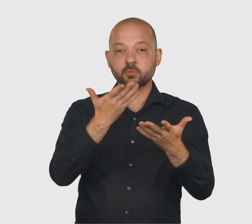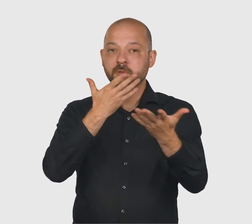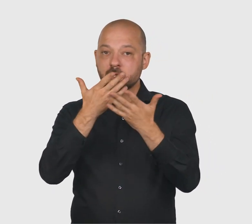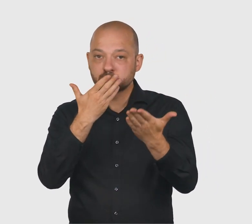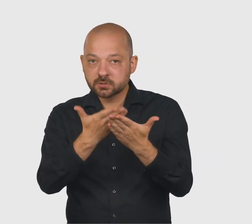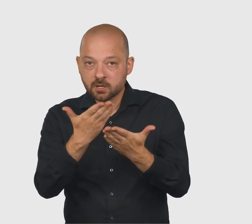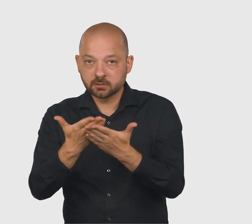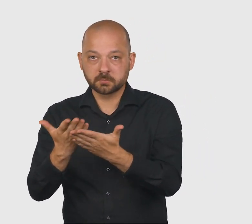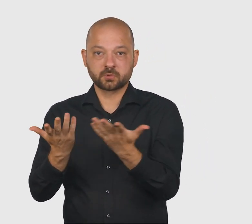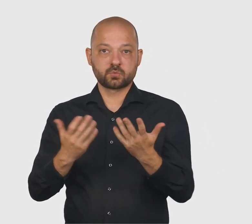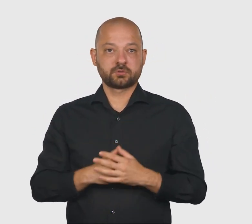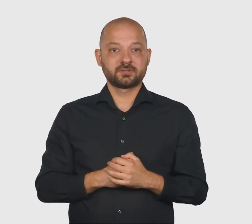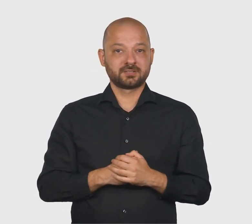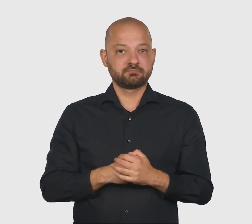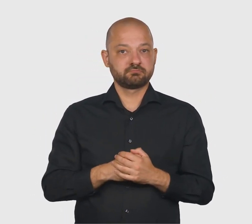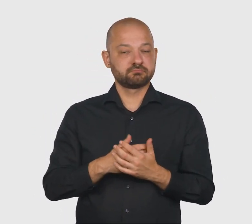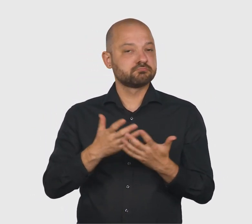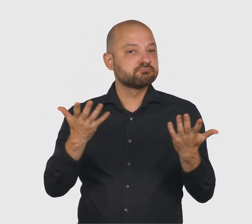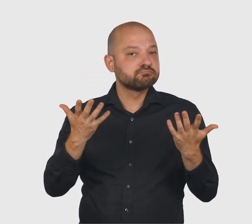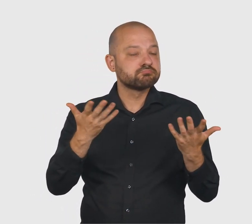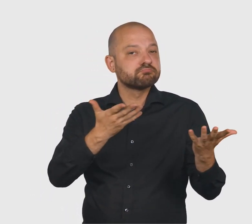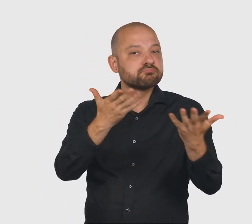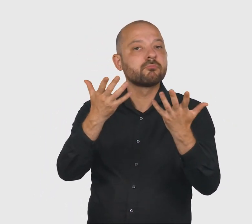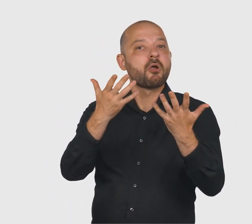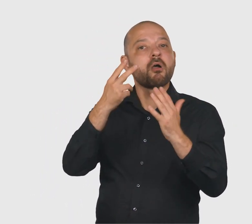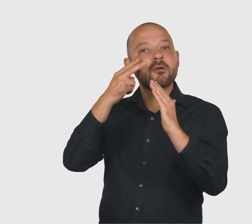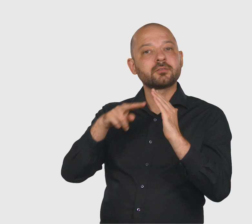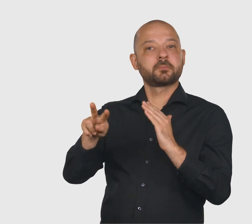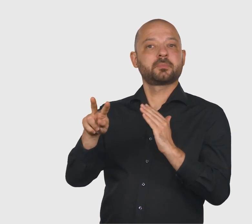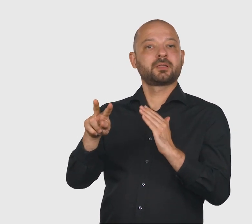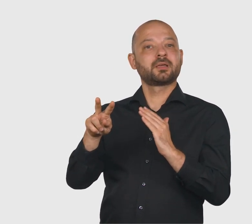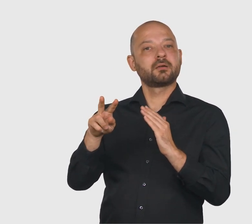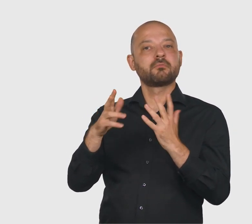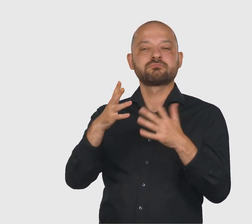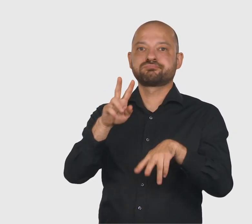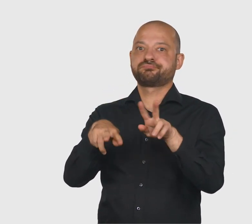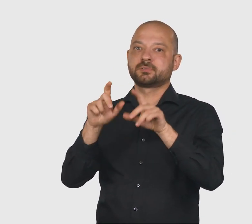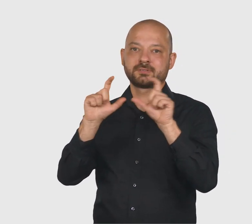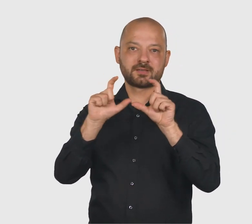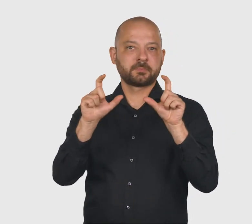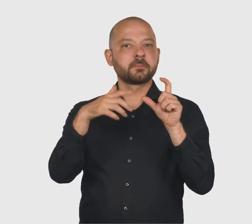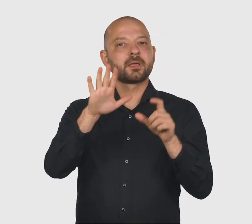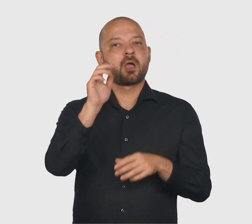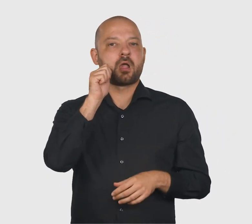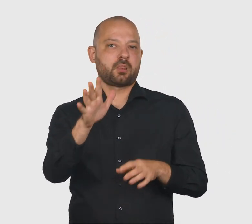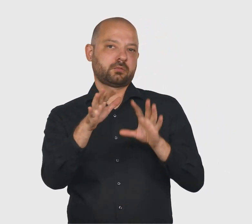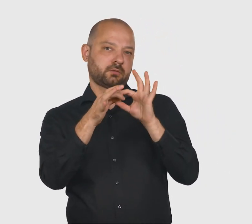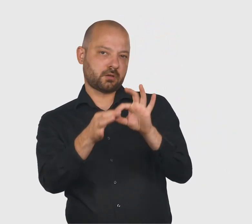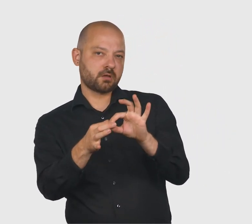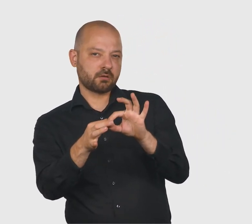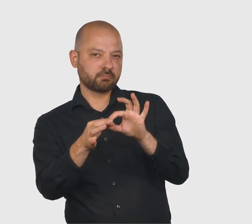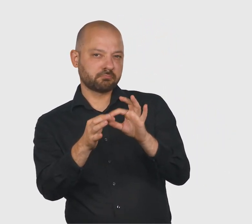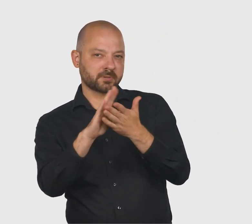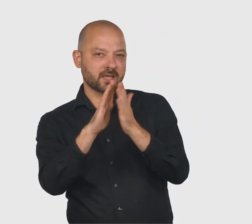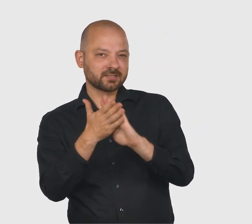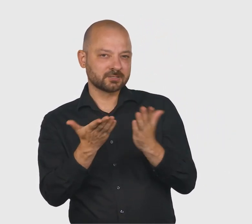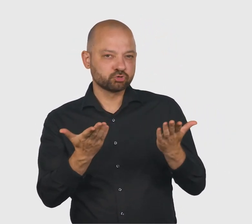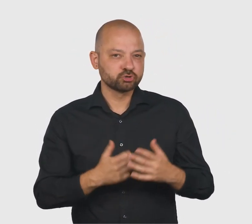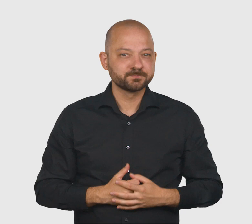und Beratungsangebote eröffnen Einblicke in alltagspraktische Themen.